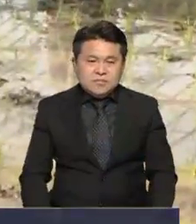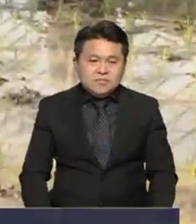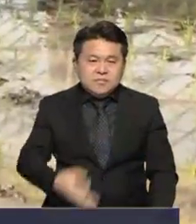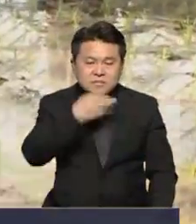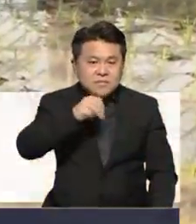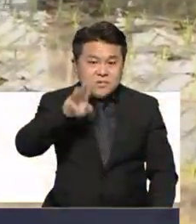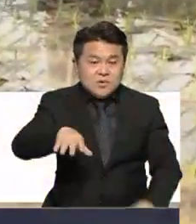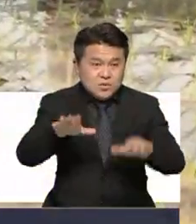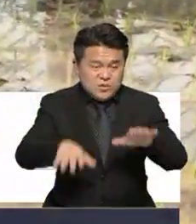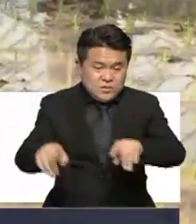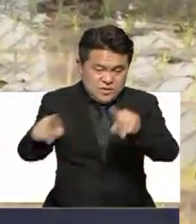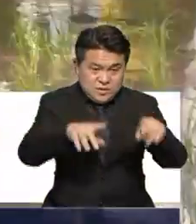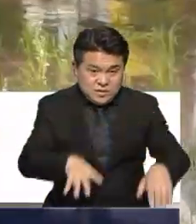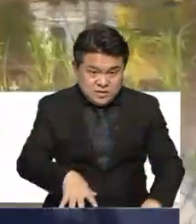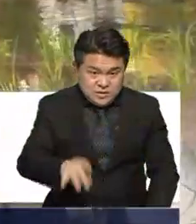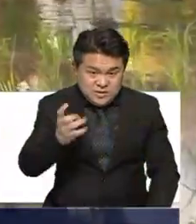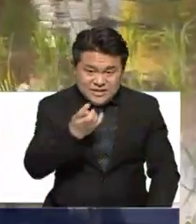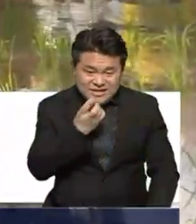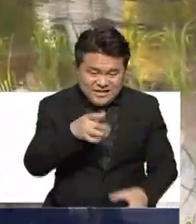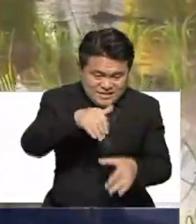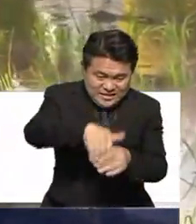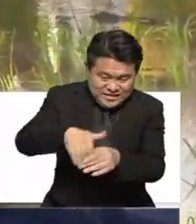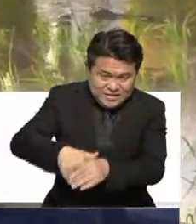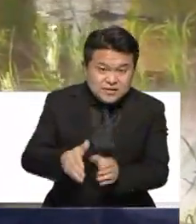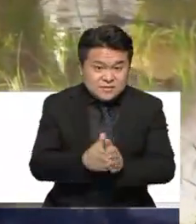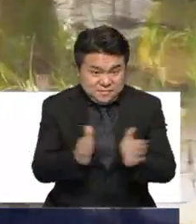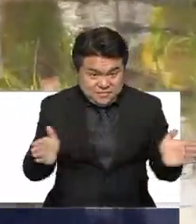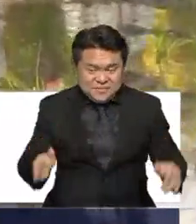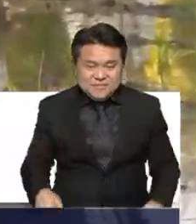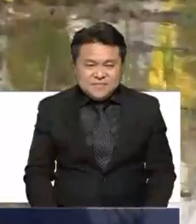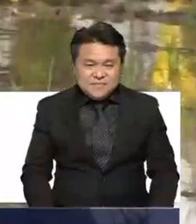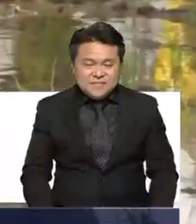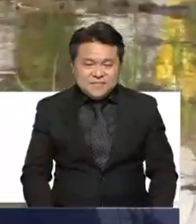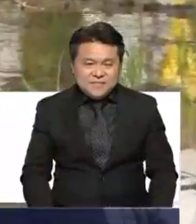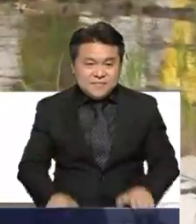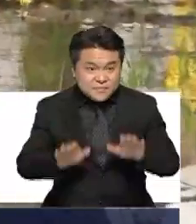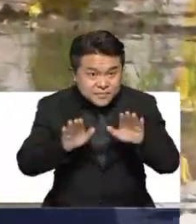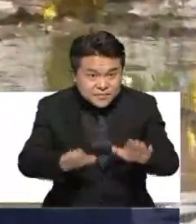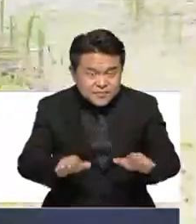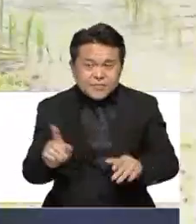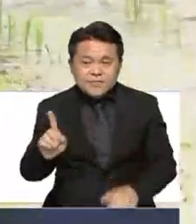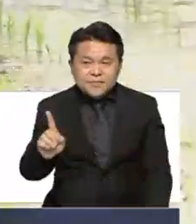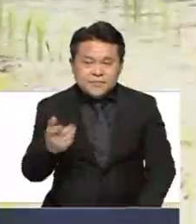이천에서 올해 전국 첫 모내기 행사가 열렸습니다. 이천의 모내기는 다른 지역에 비해 3개월